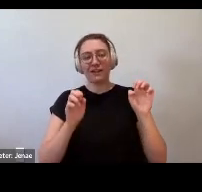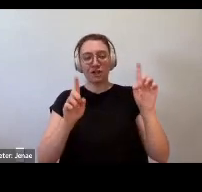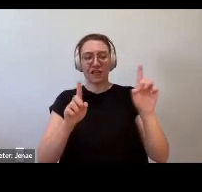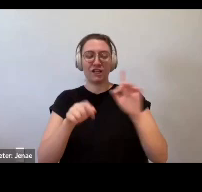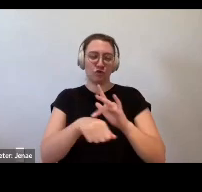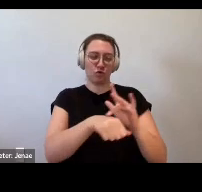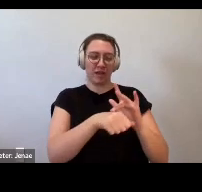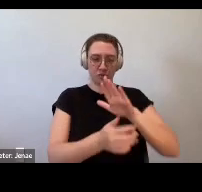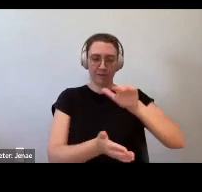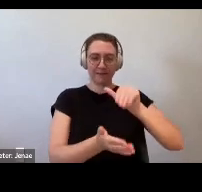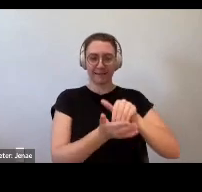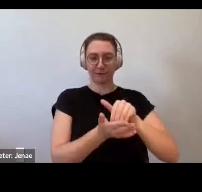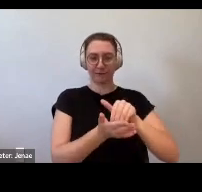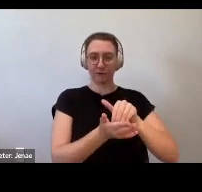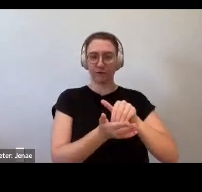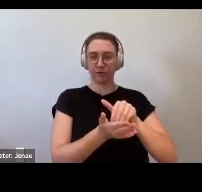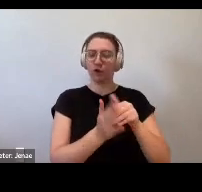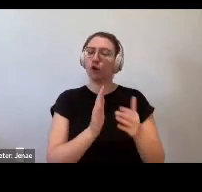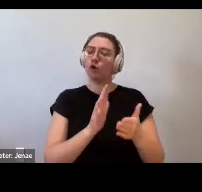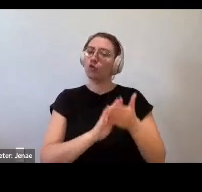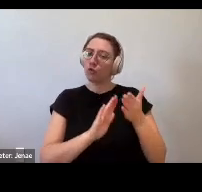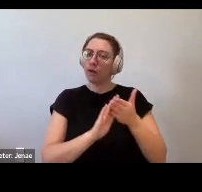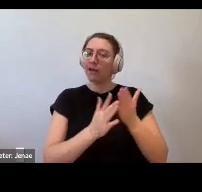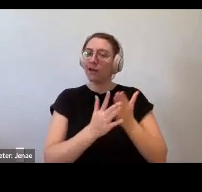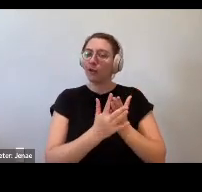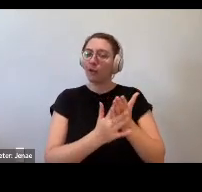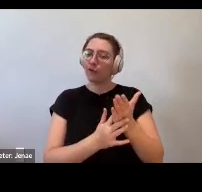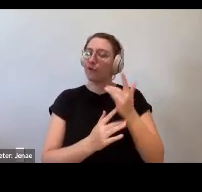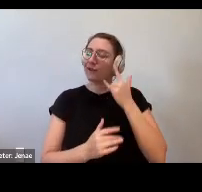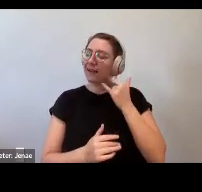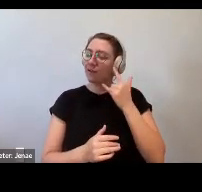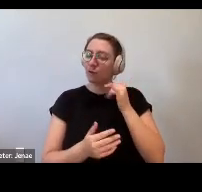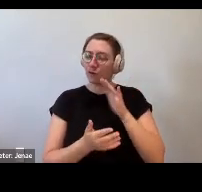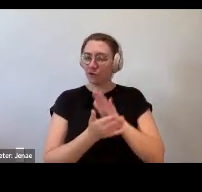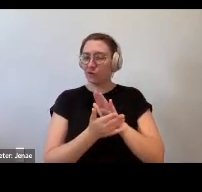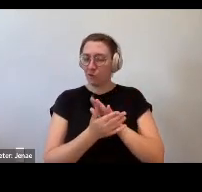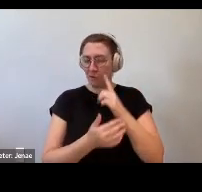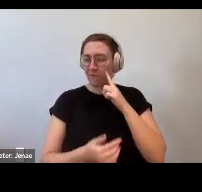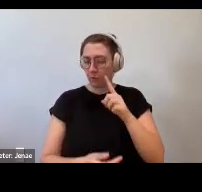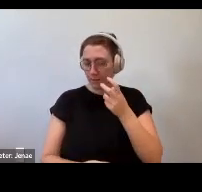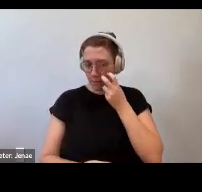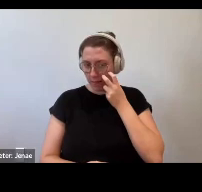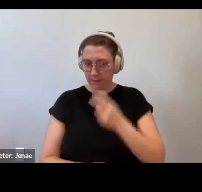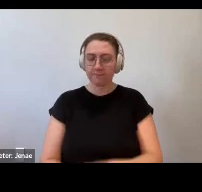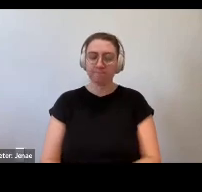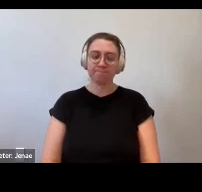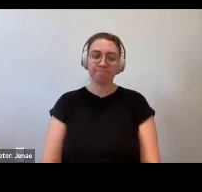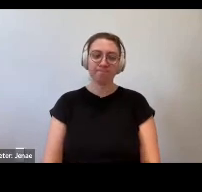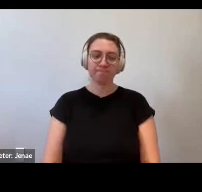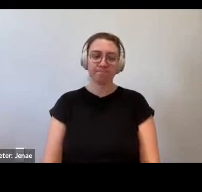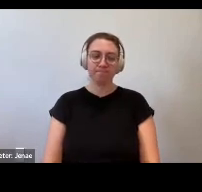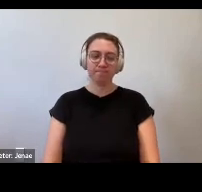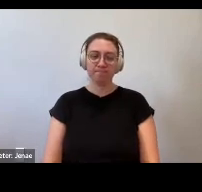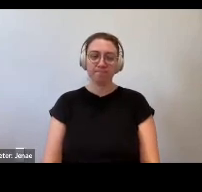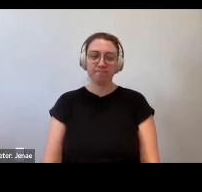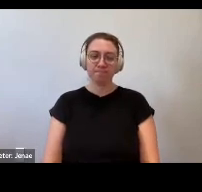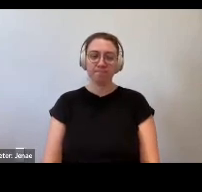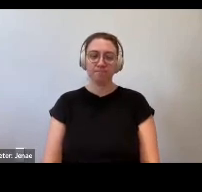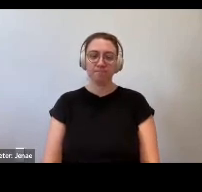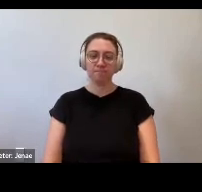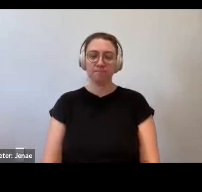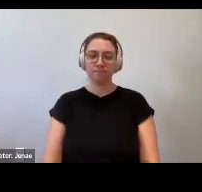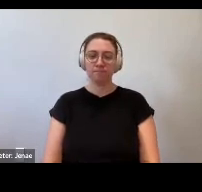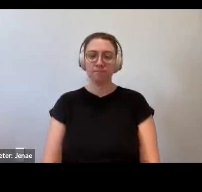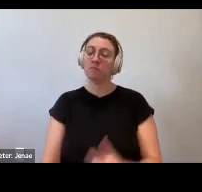centro de recursos educativos que administra la Escuela para Ciegos de California. Tenemos algunos programas